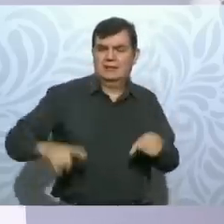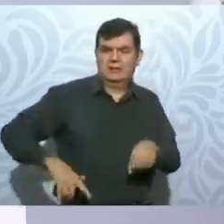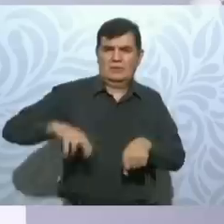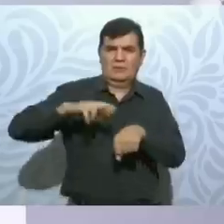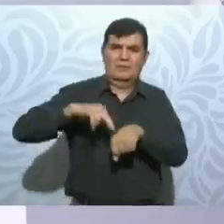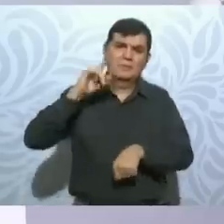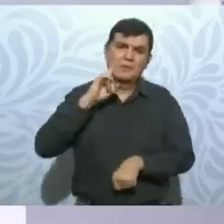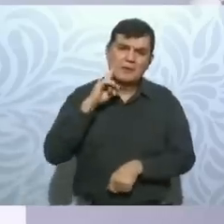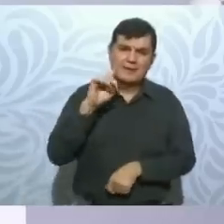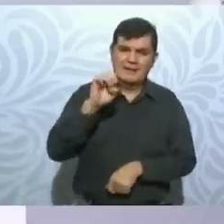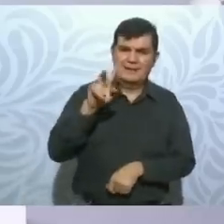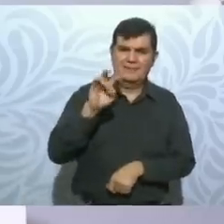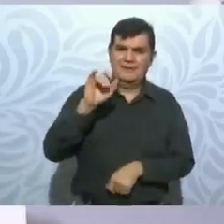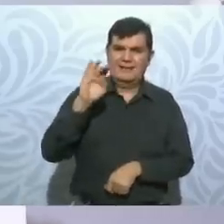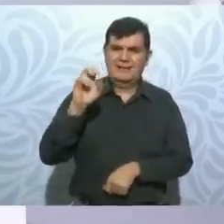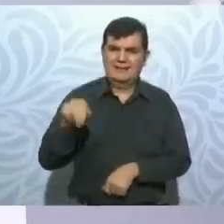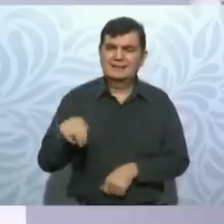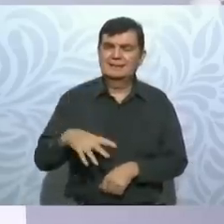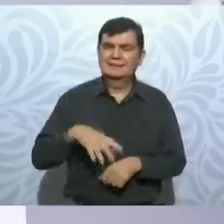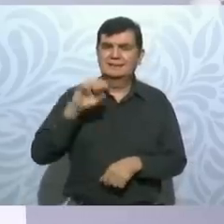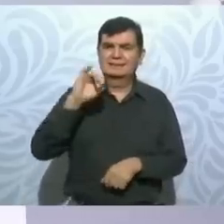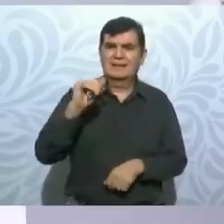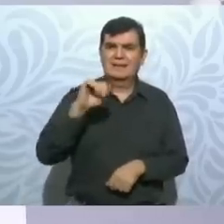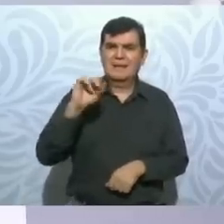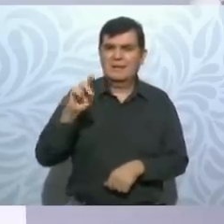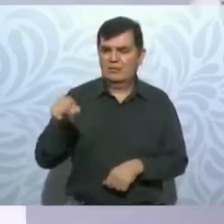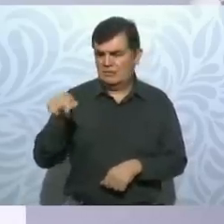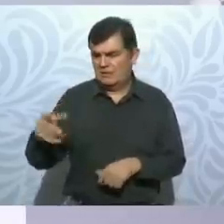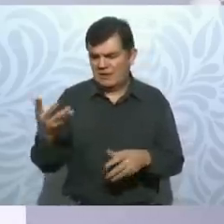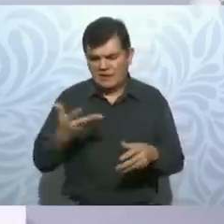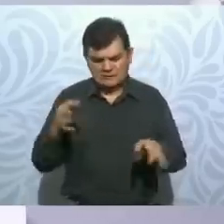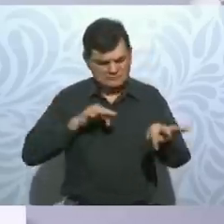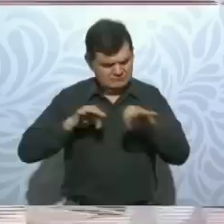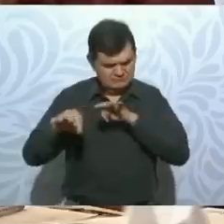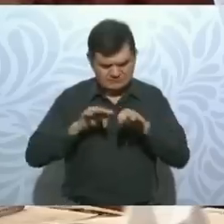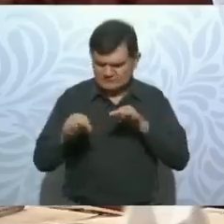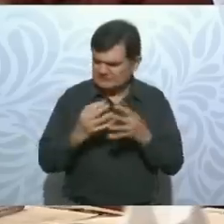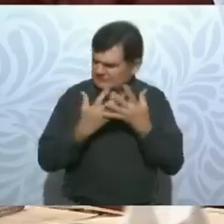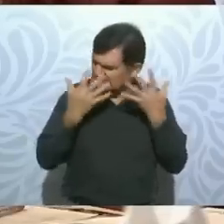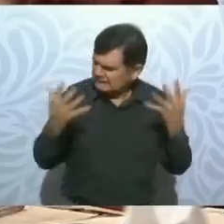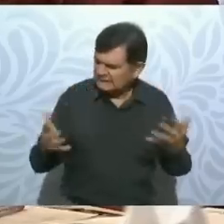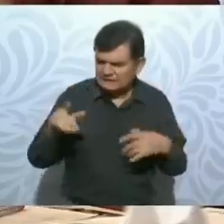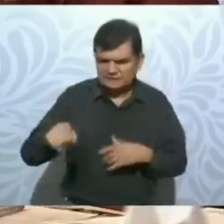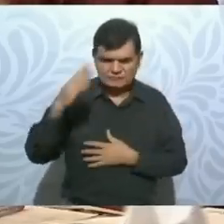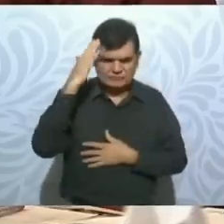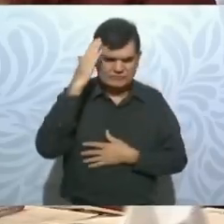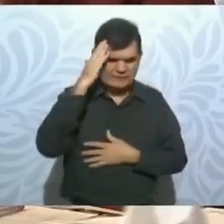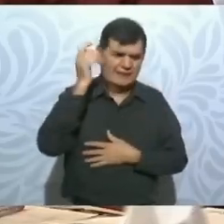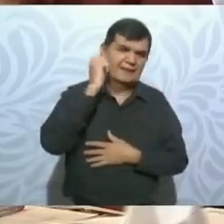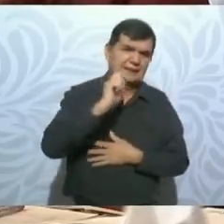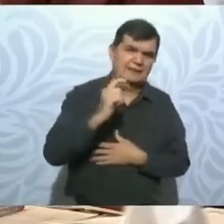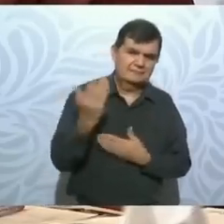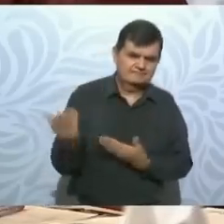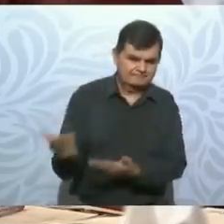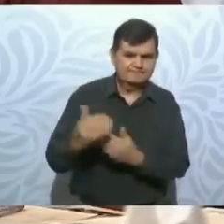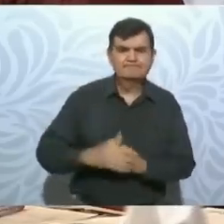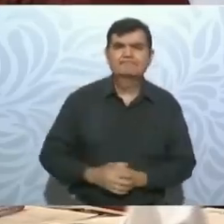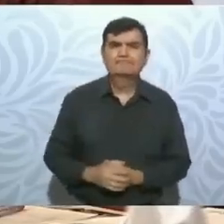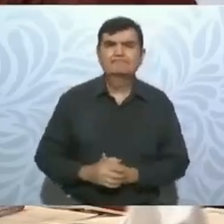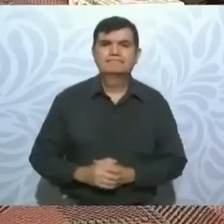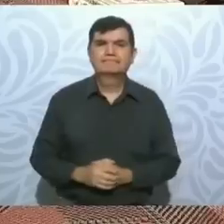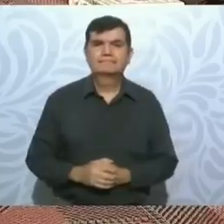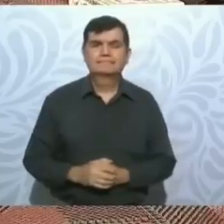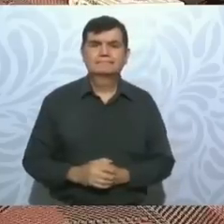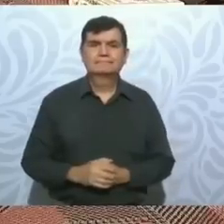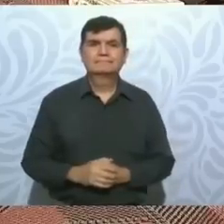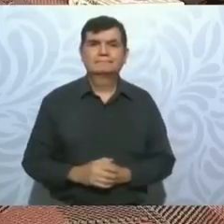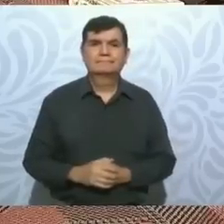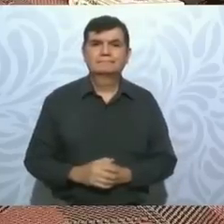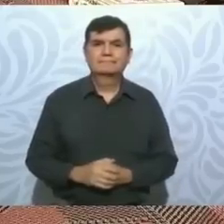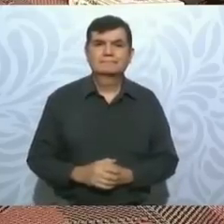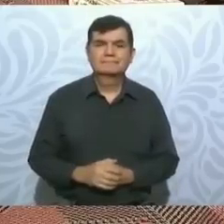Salgado que además está haciendo un gran trabajo al frente del Estado de [Música]